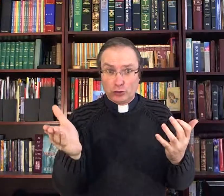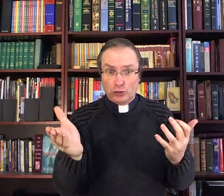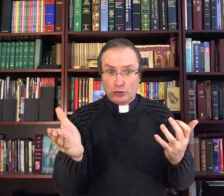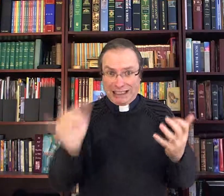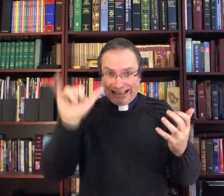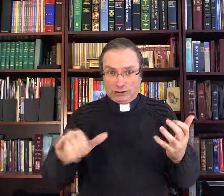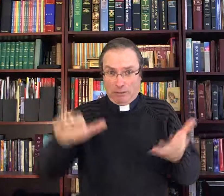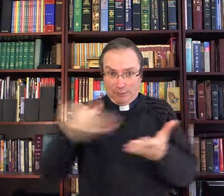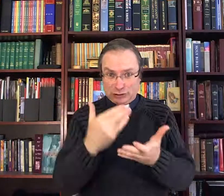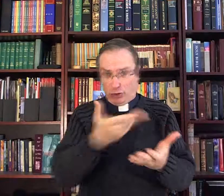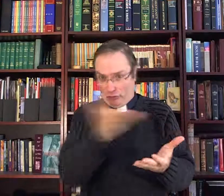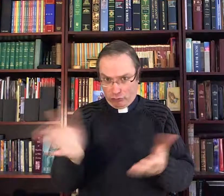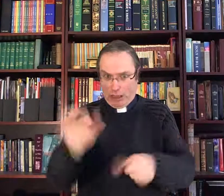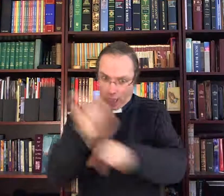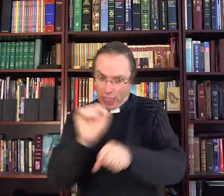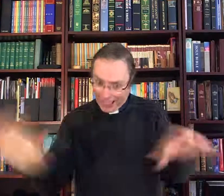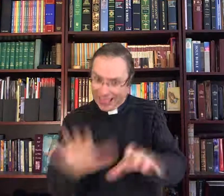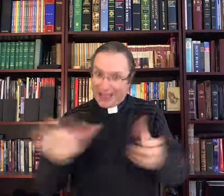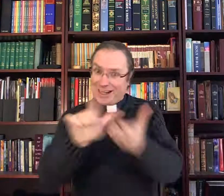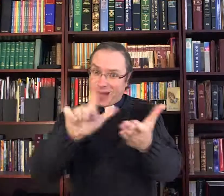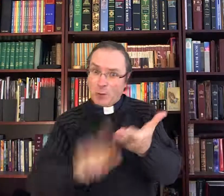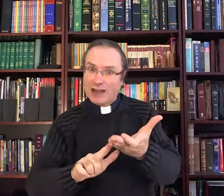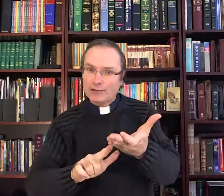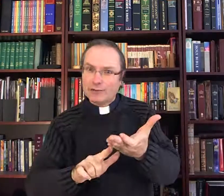le fait-il donc parce que vous pratiquez les œuvres de la loi